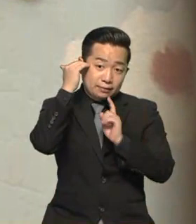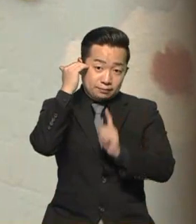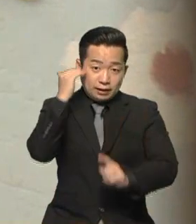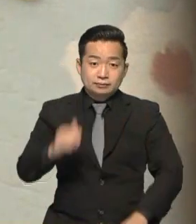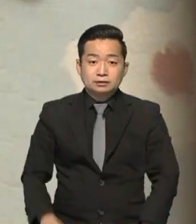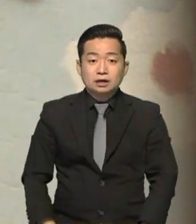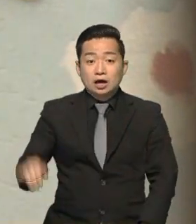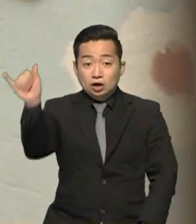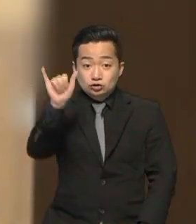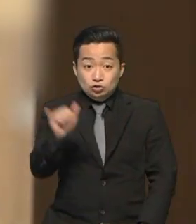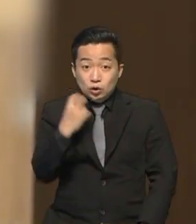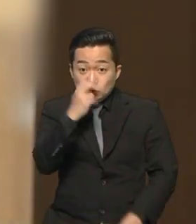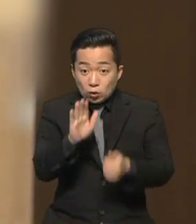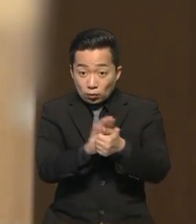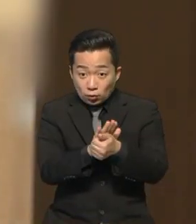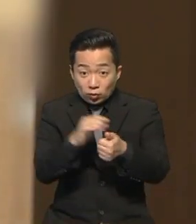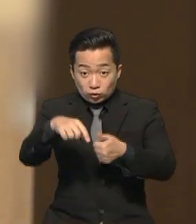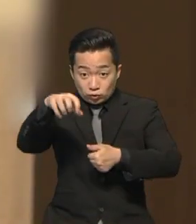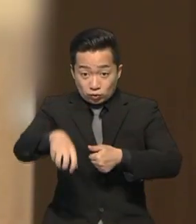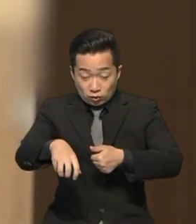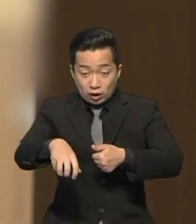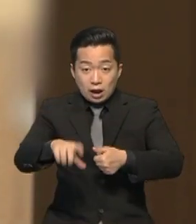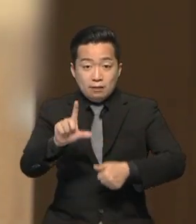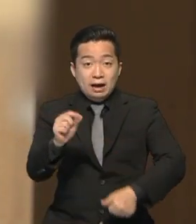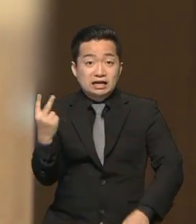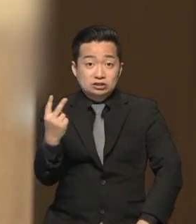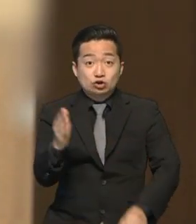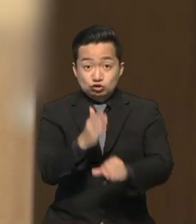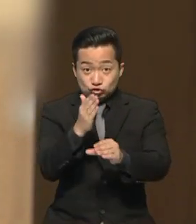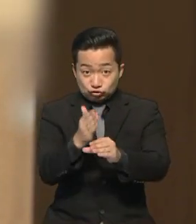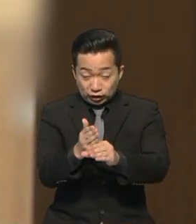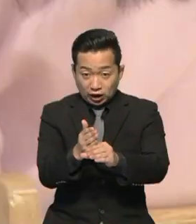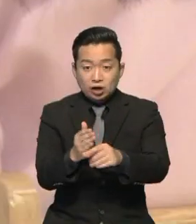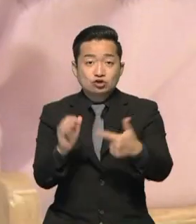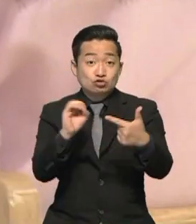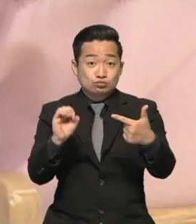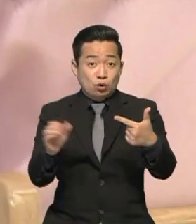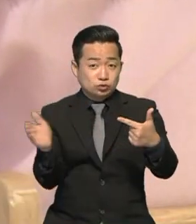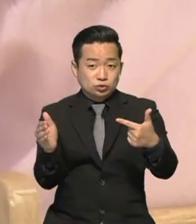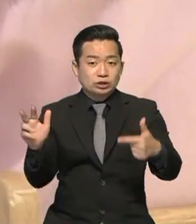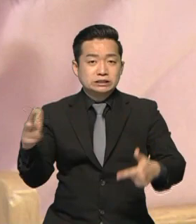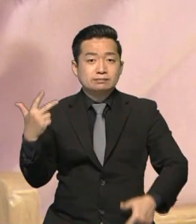또 전국의 돌봄교실 1만 2,526곳 중 6%인 701곳이 문을 닫았습니다.